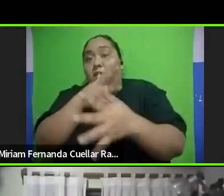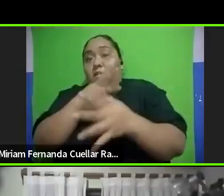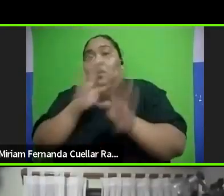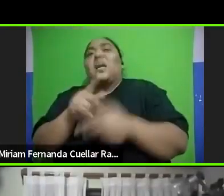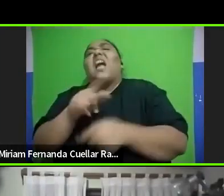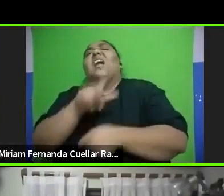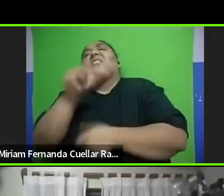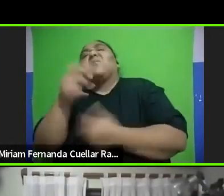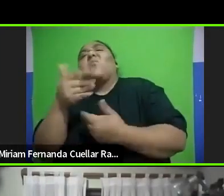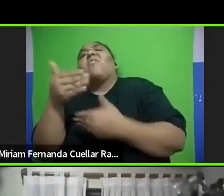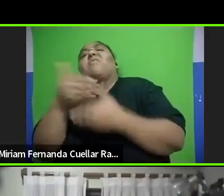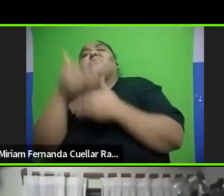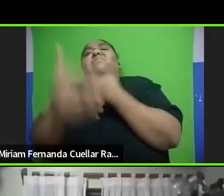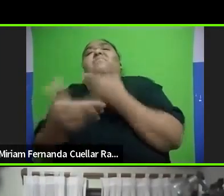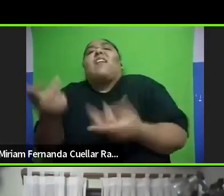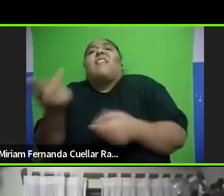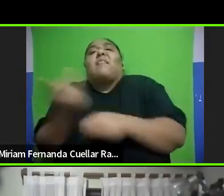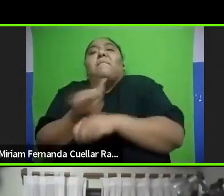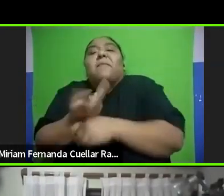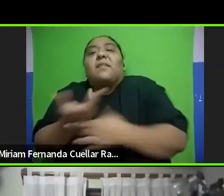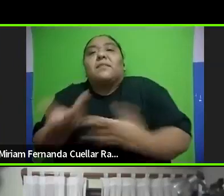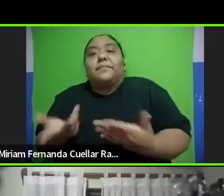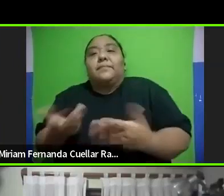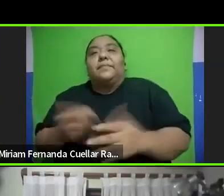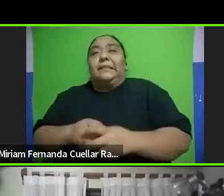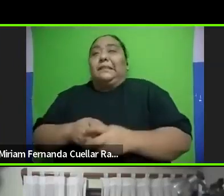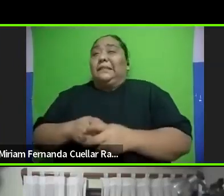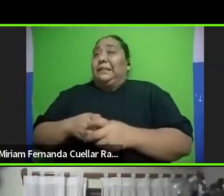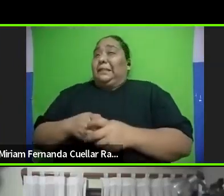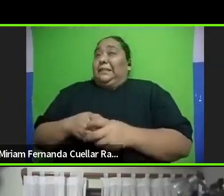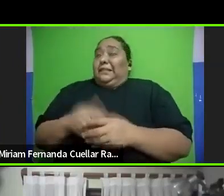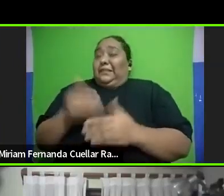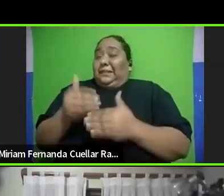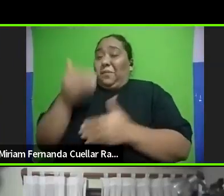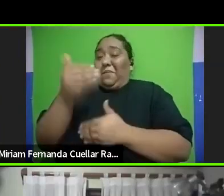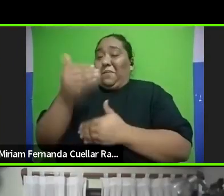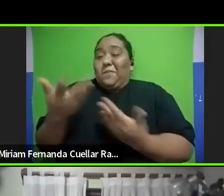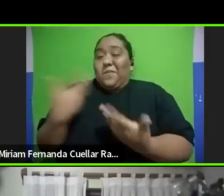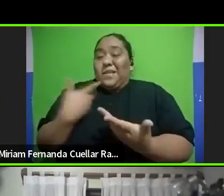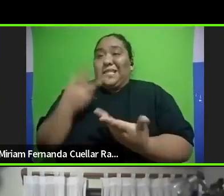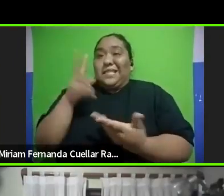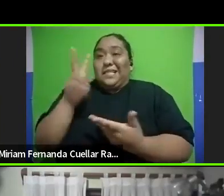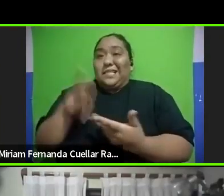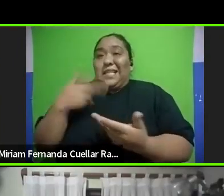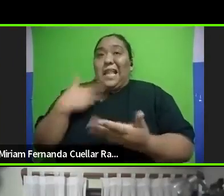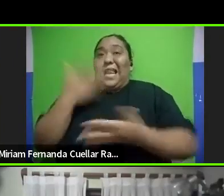El primer paso , hijo, , hijole es que en , hijole es hijole es que, en realidad, al